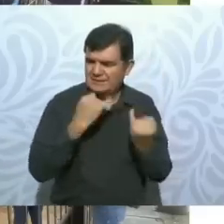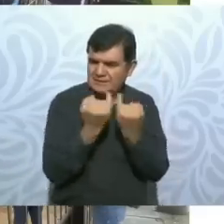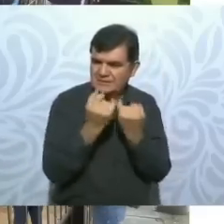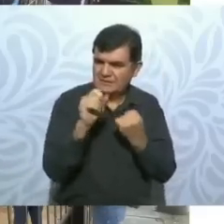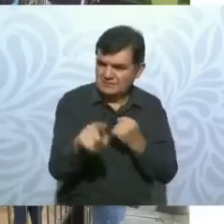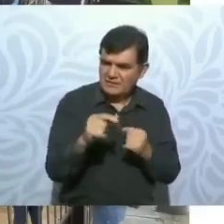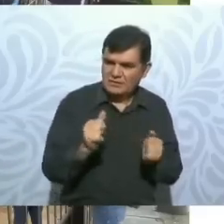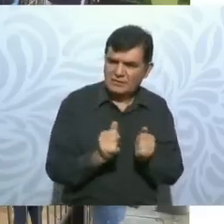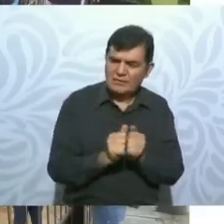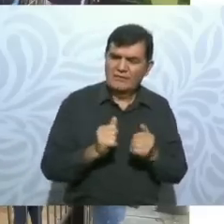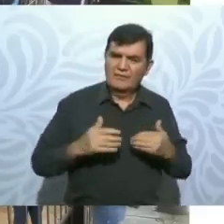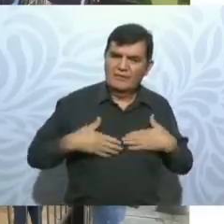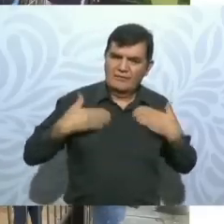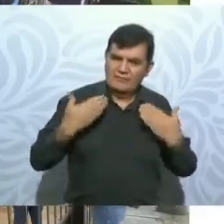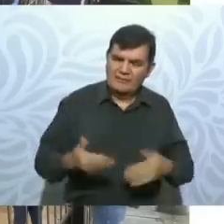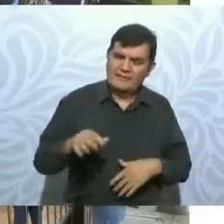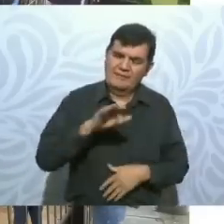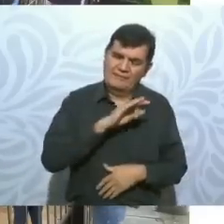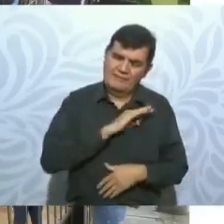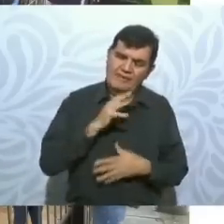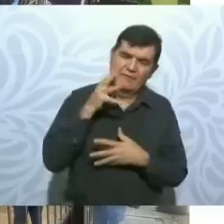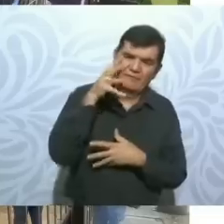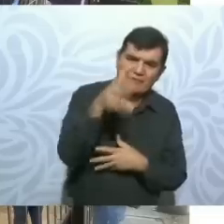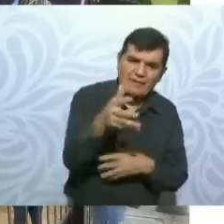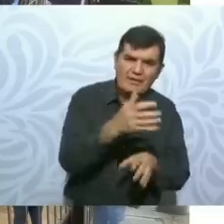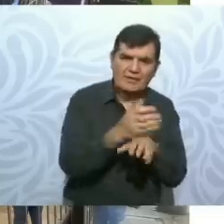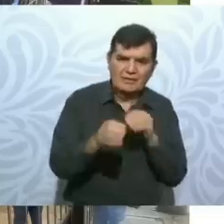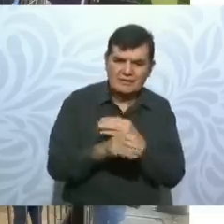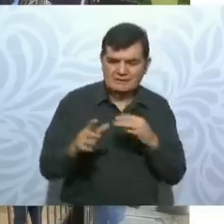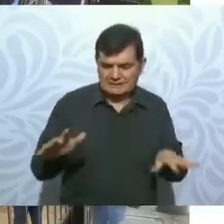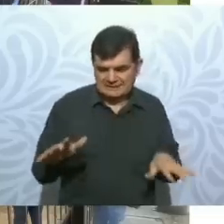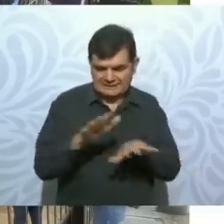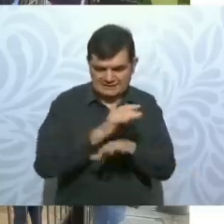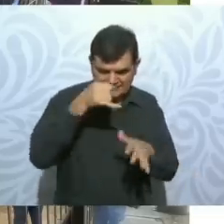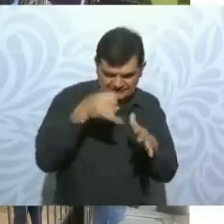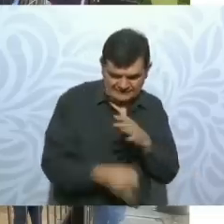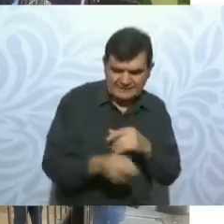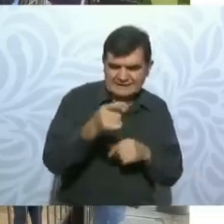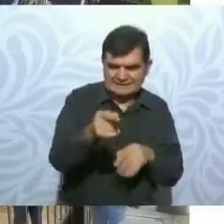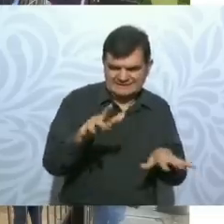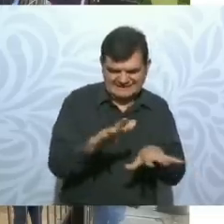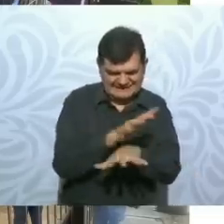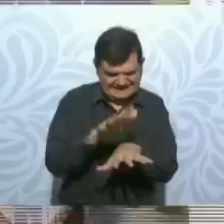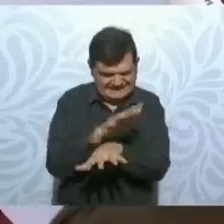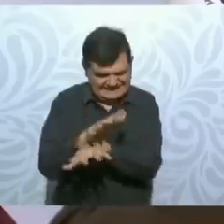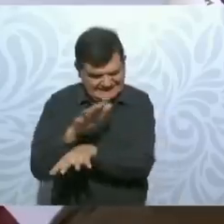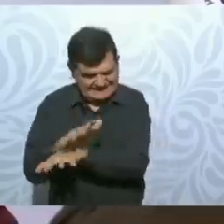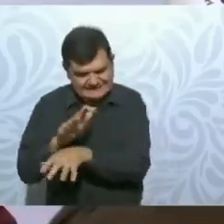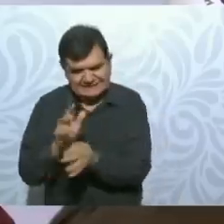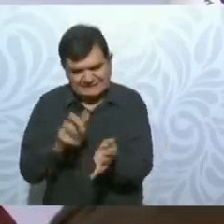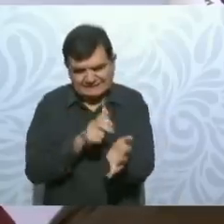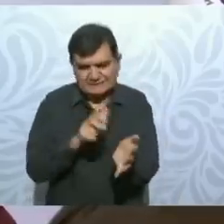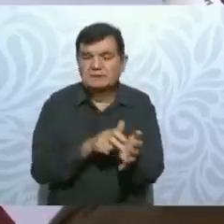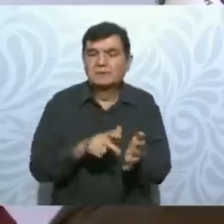y fe de que es posible generar un cambio de fondo en esos lugares se trata de mujeres y